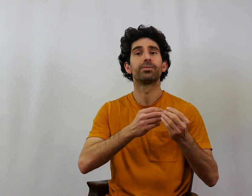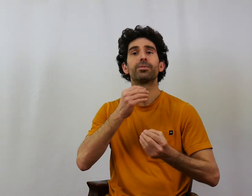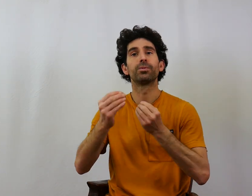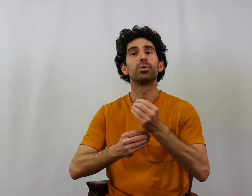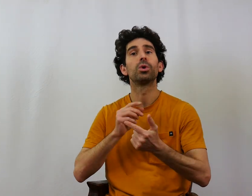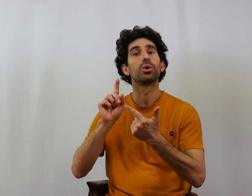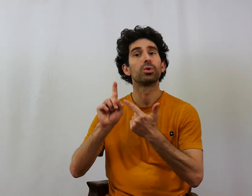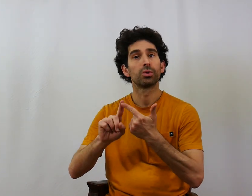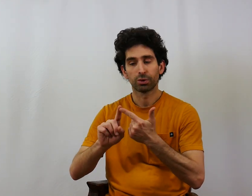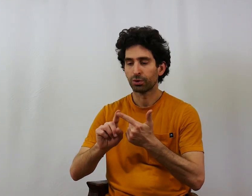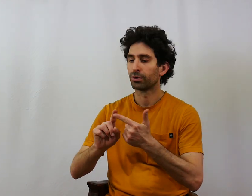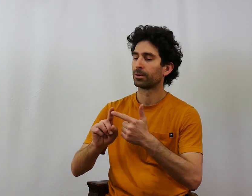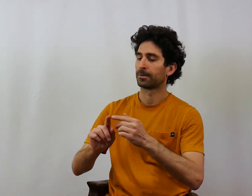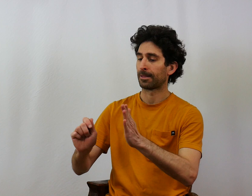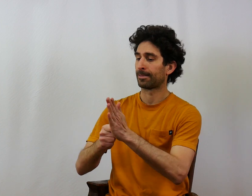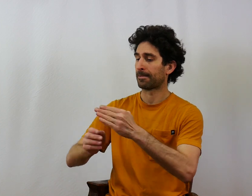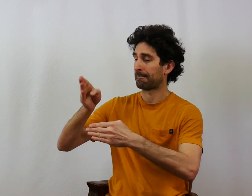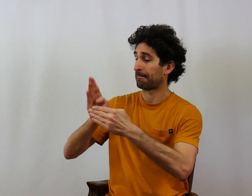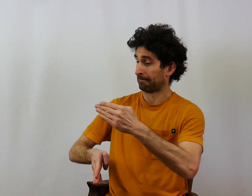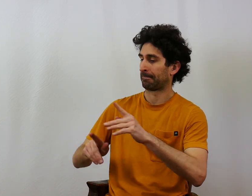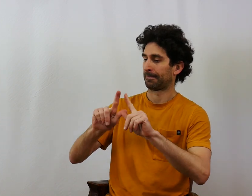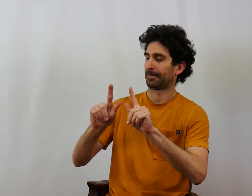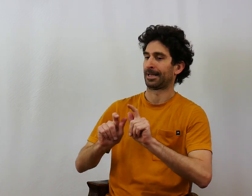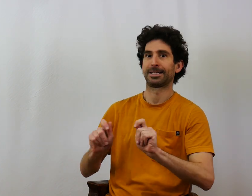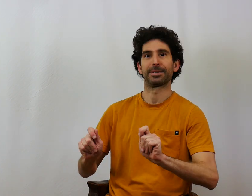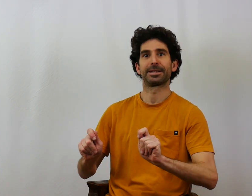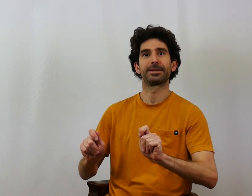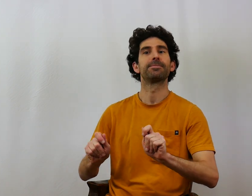soit respecter une échéance.